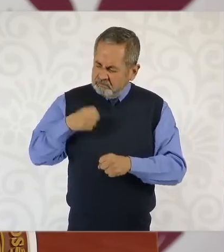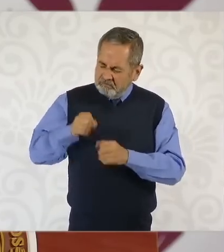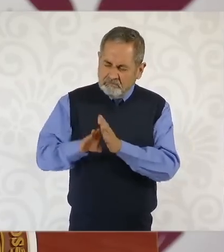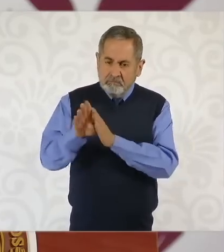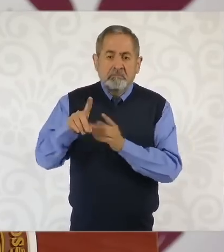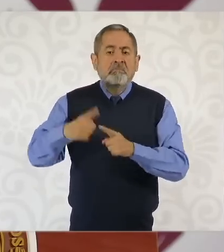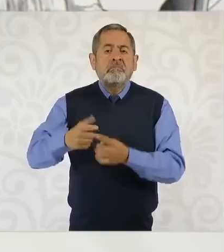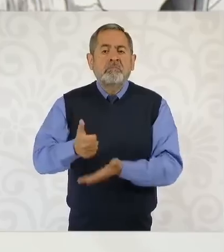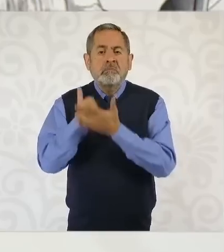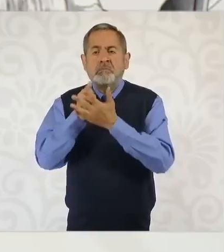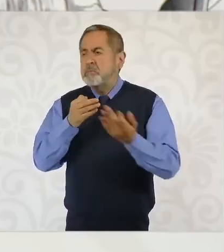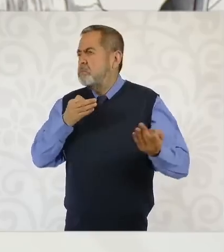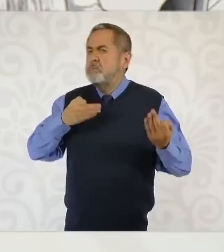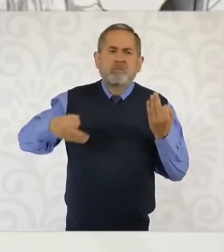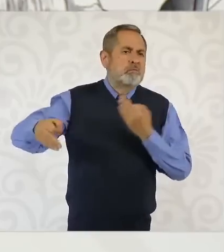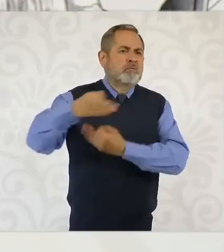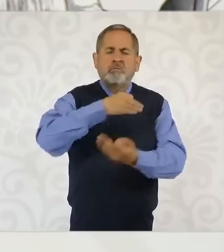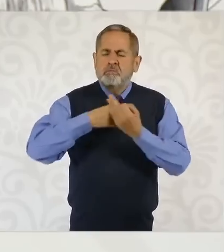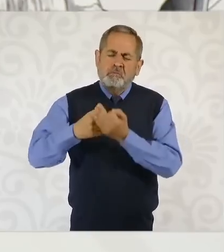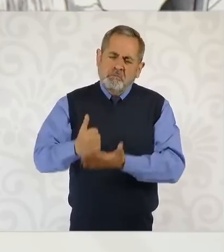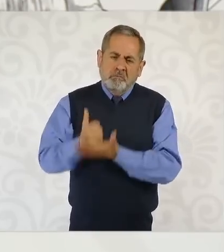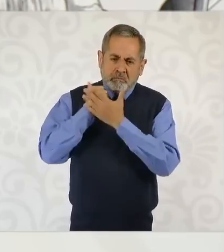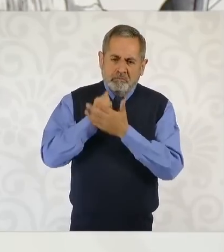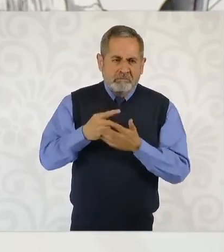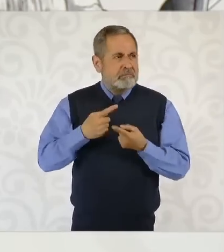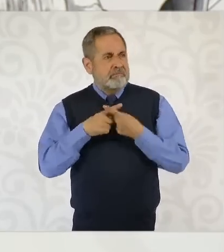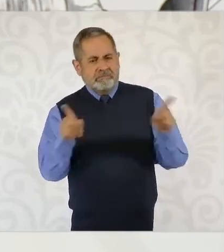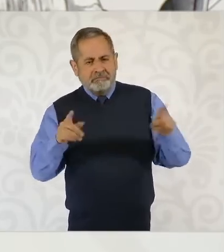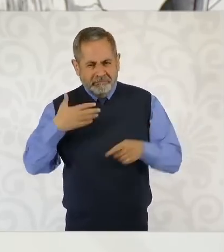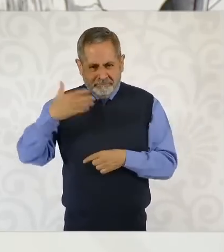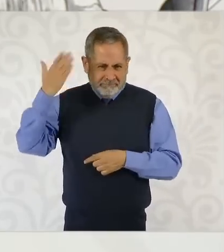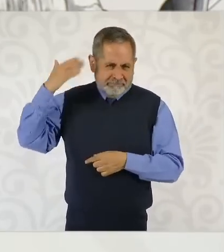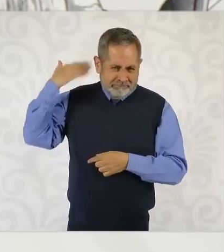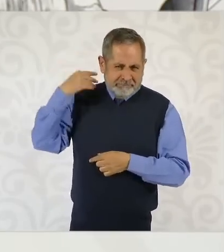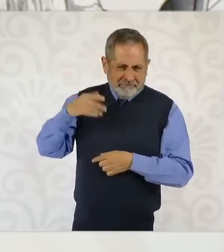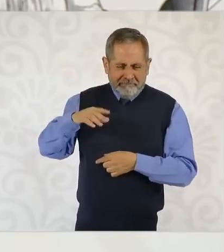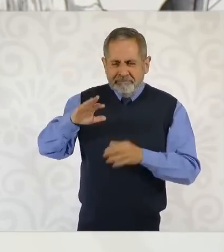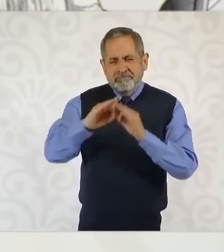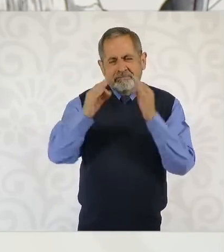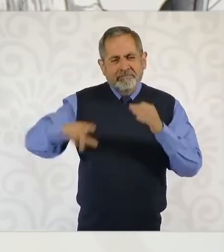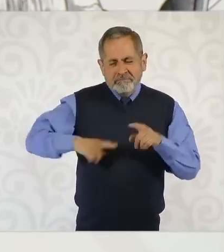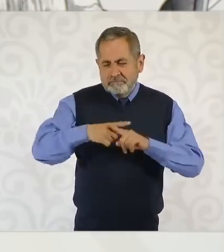todas y de todos y con un modelo distinto al que había antes antes era endeudarse